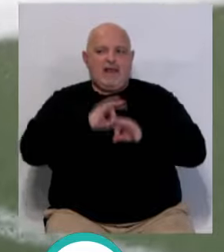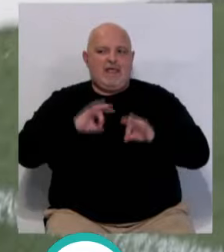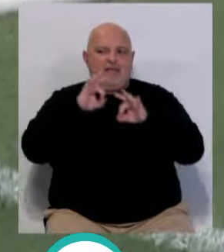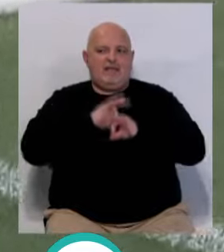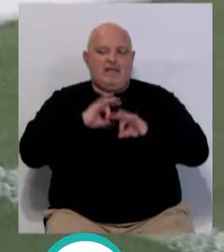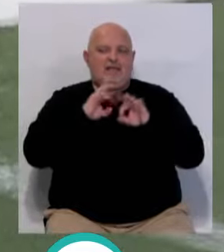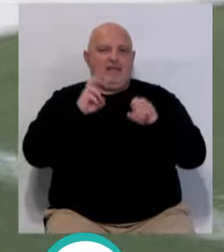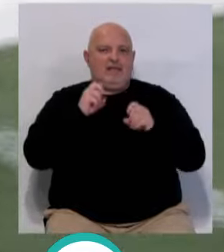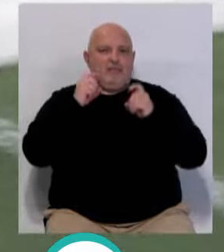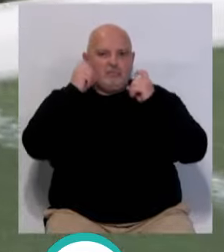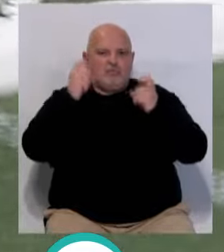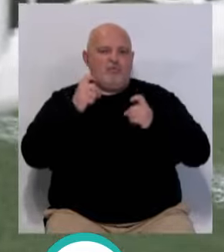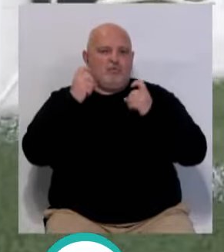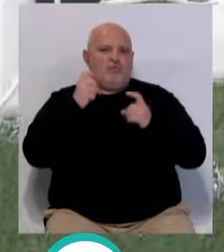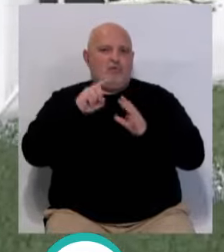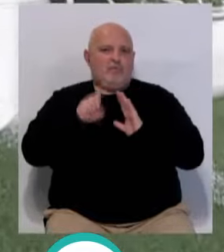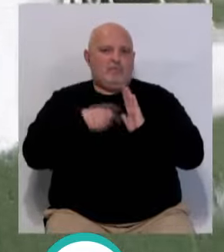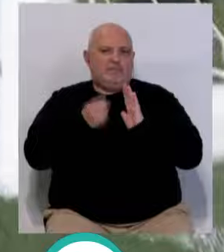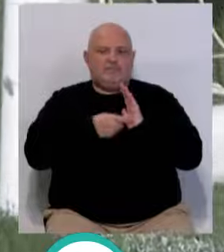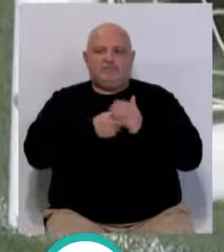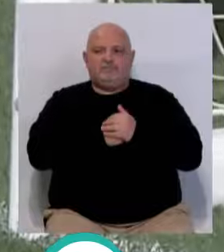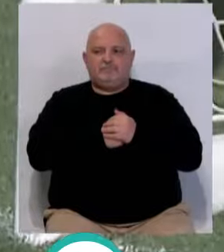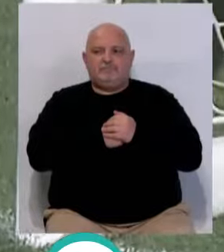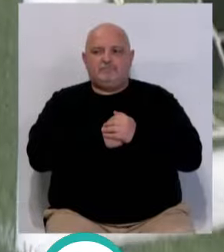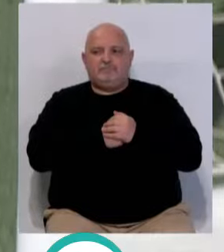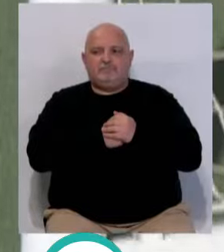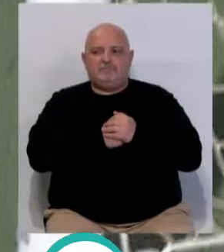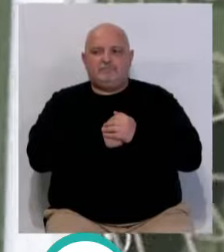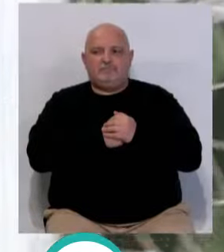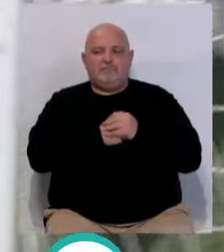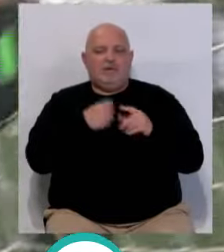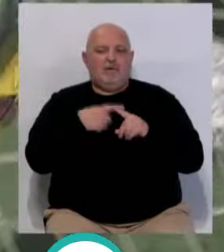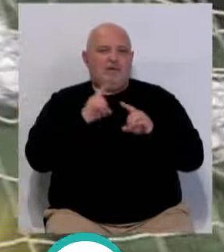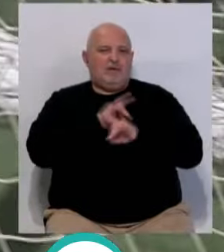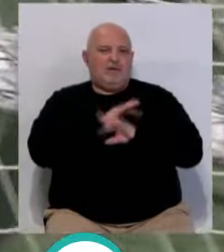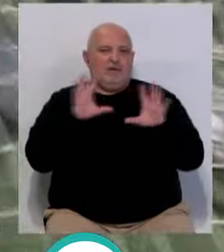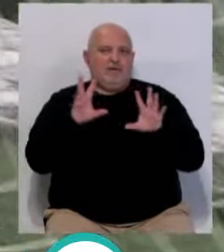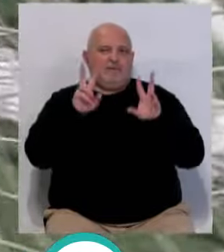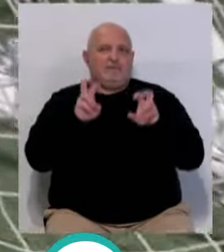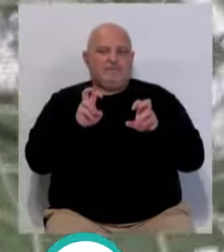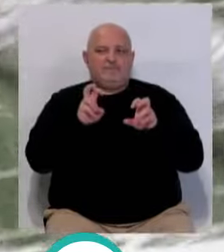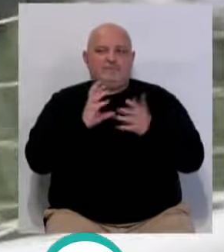cuanto a entrega absolutamente nada a ver eh una cosa está Clara además todos los que hemos estado